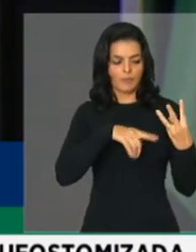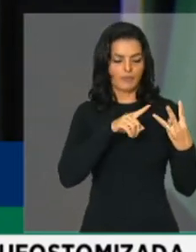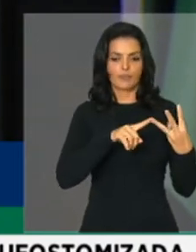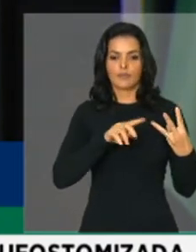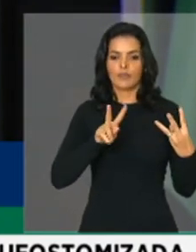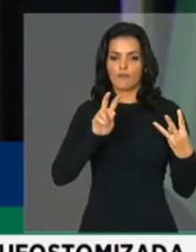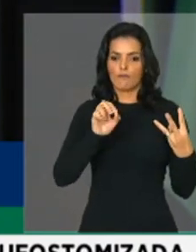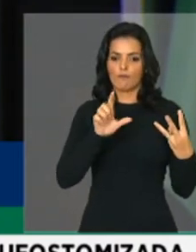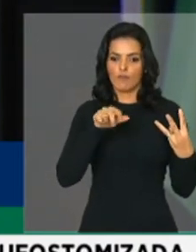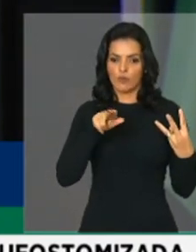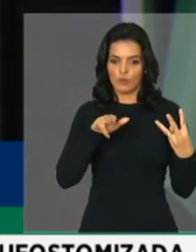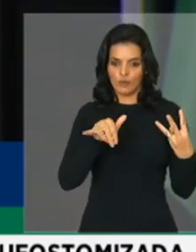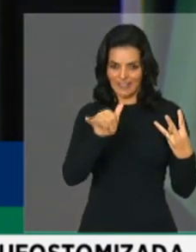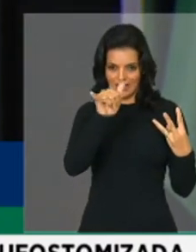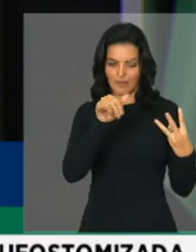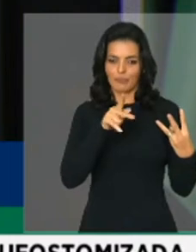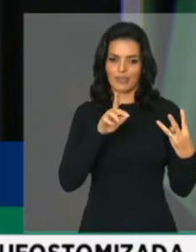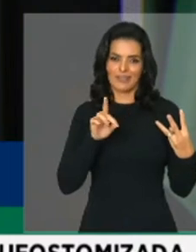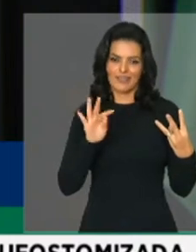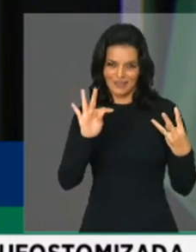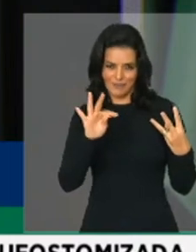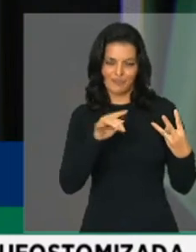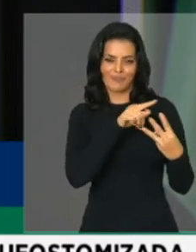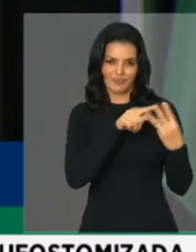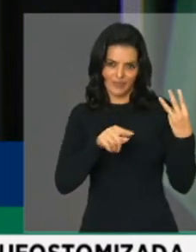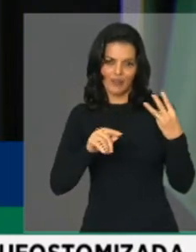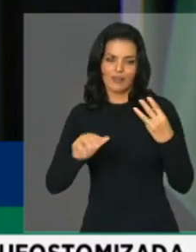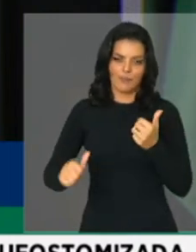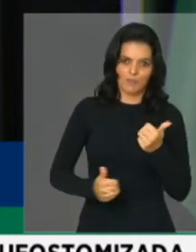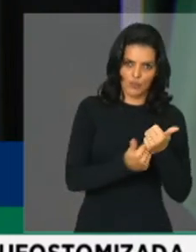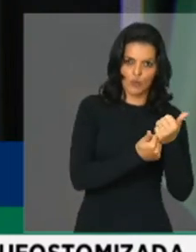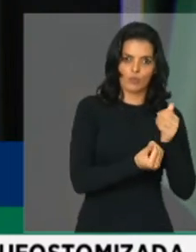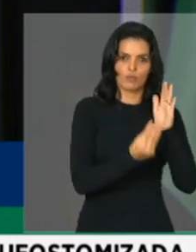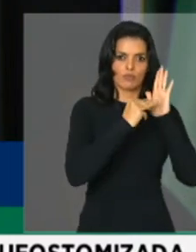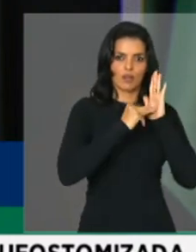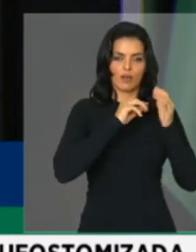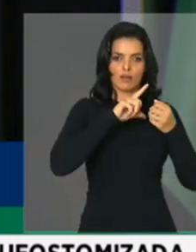RESPONSÁVEIS E POPULAÇÃO EM GERAL SOBRE OS CUIDADOS E ATENDIMENTOS NECESSÁRIOS A ELAS. VOTO DO RELATOR.